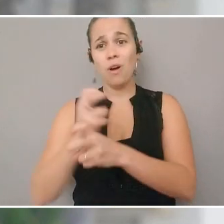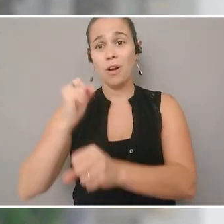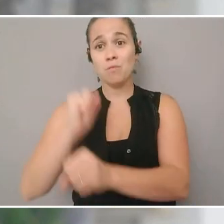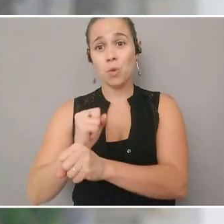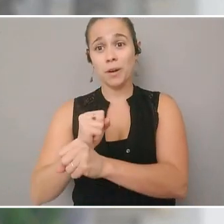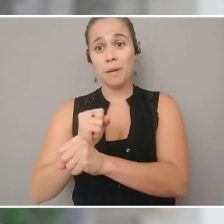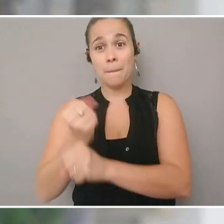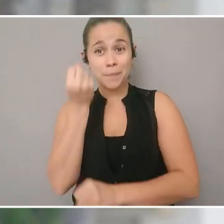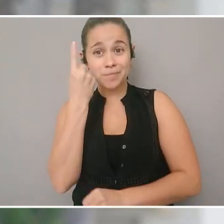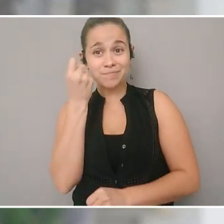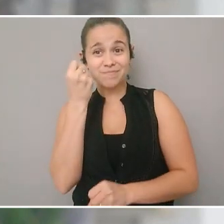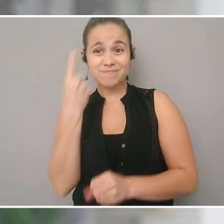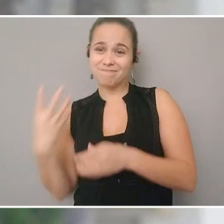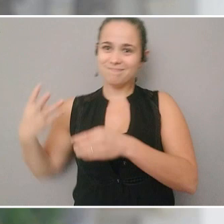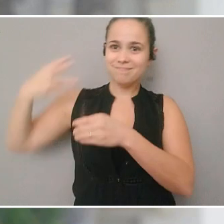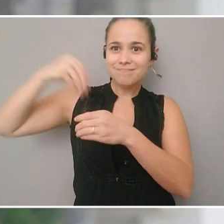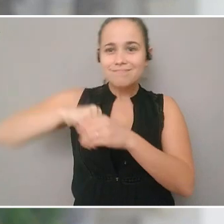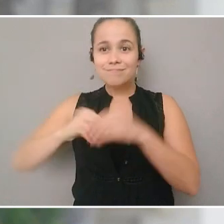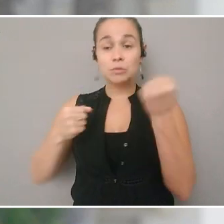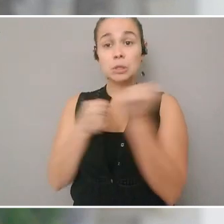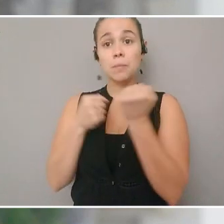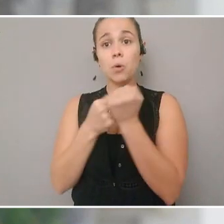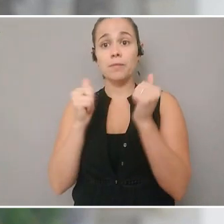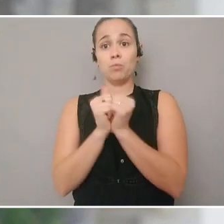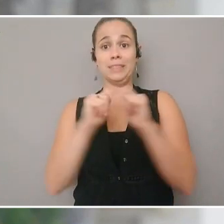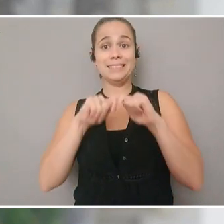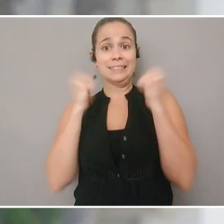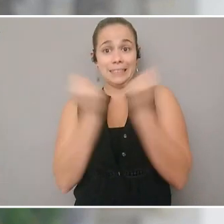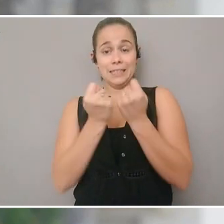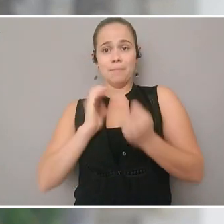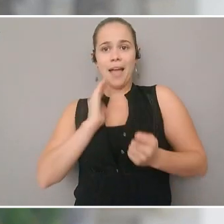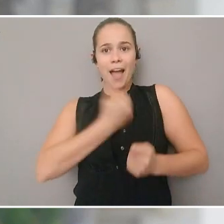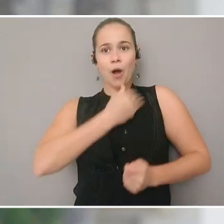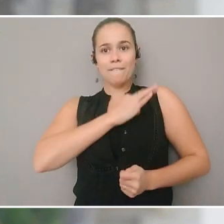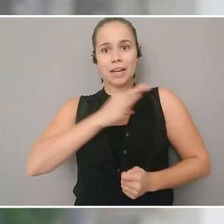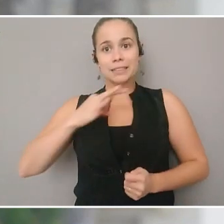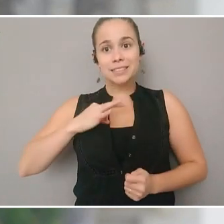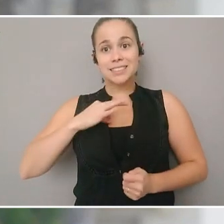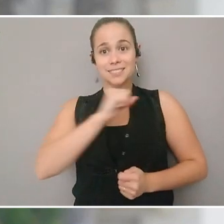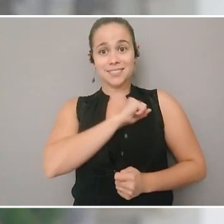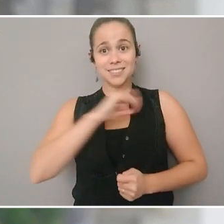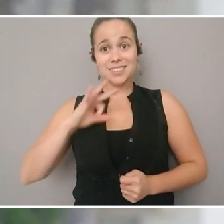a través del apoyo de un equipo, nuestros